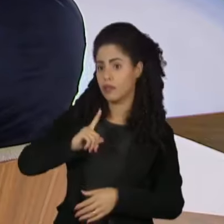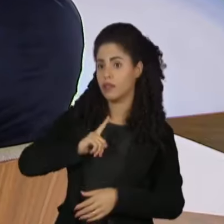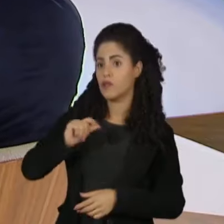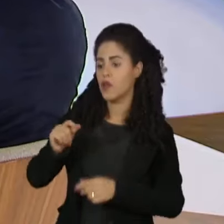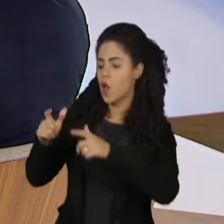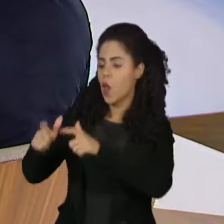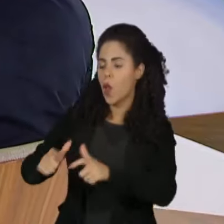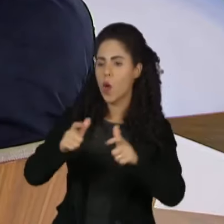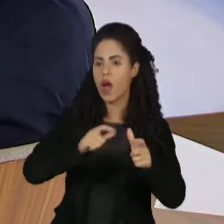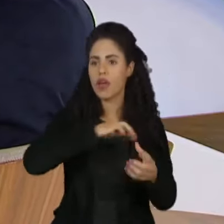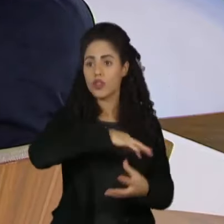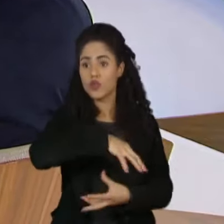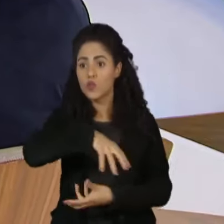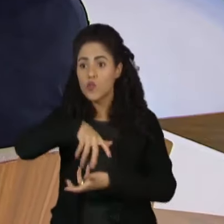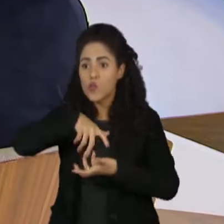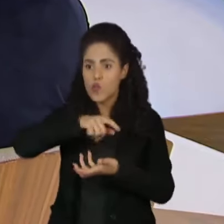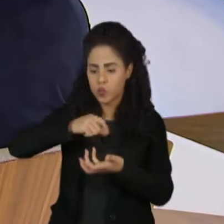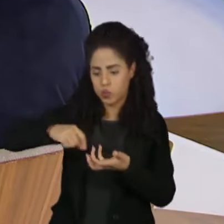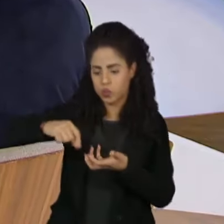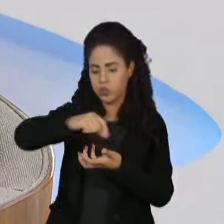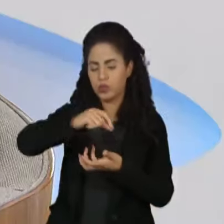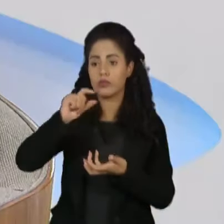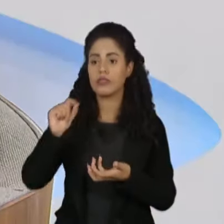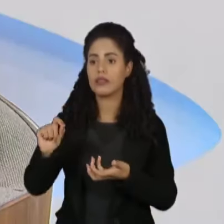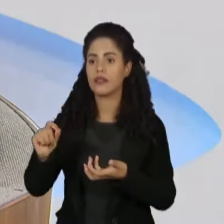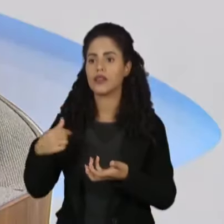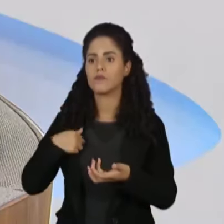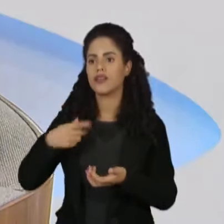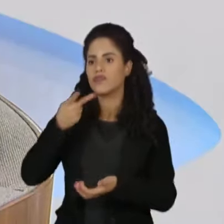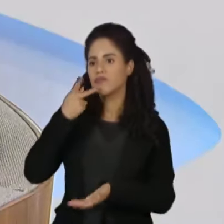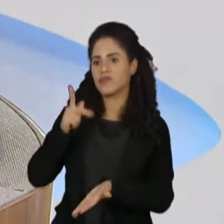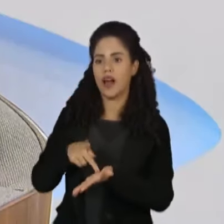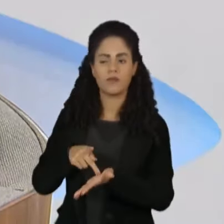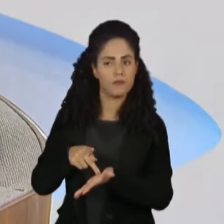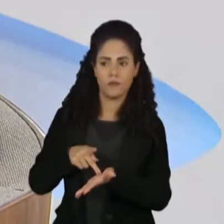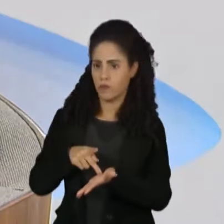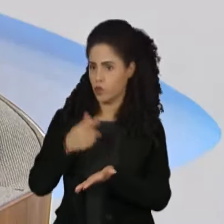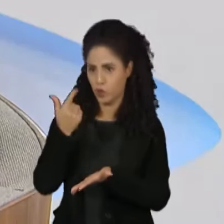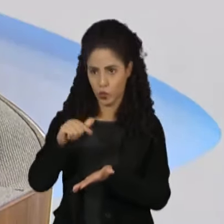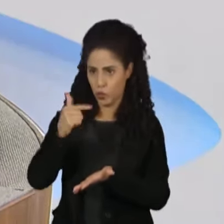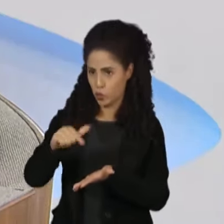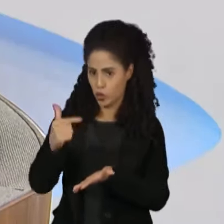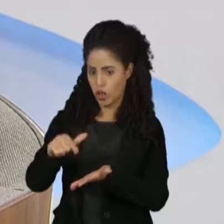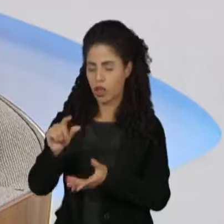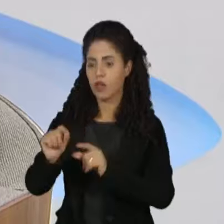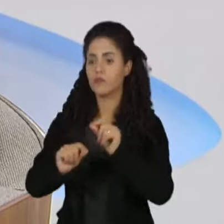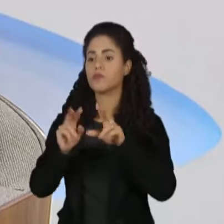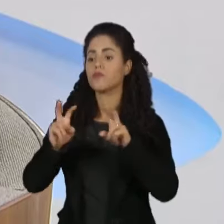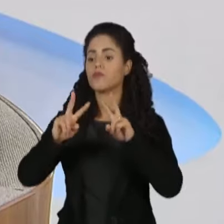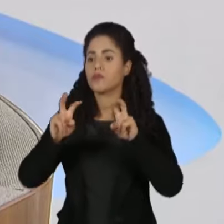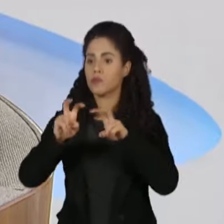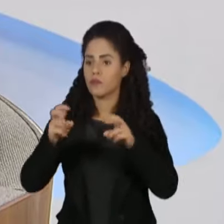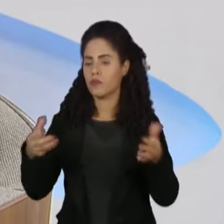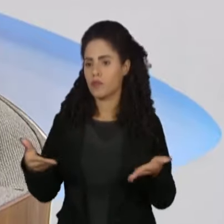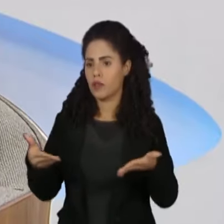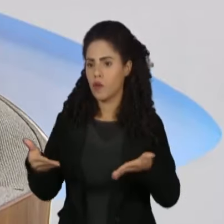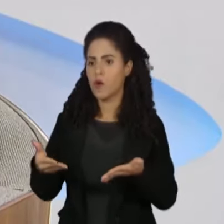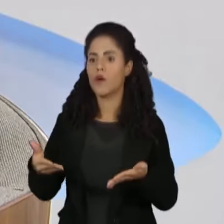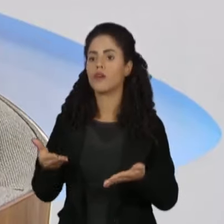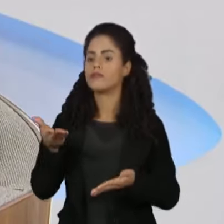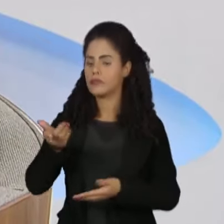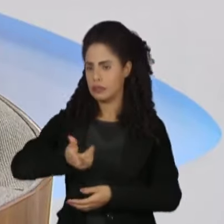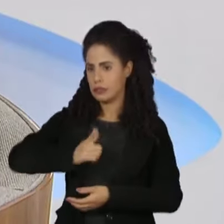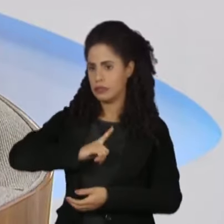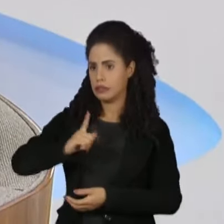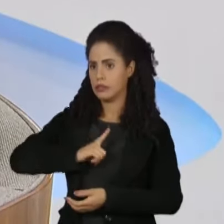do mundo e aí não houve uma Sinceridade em entrar efetivamente e no tema e e colocar essa esse esse